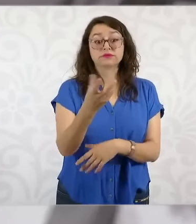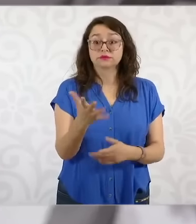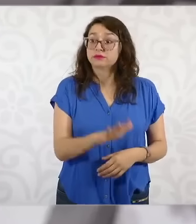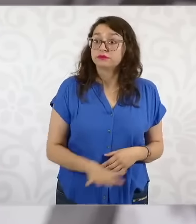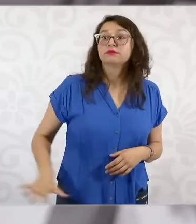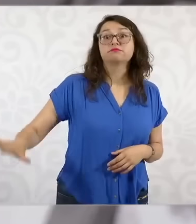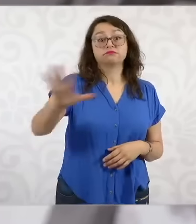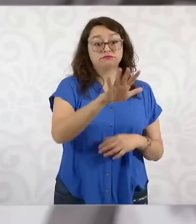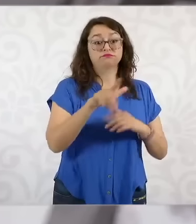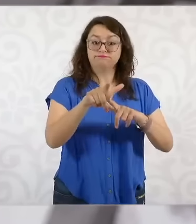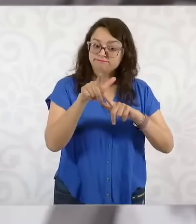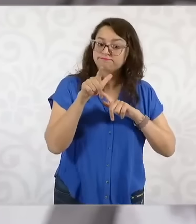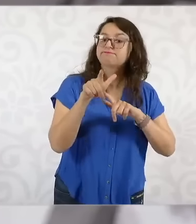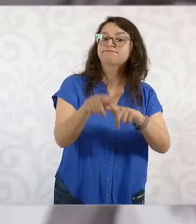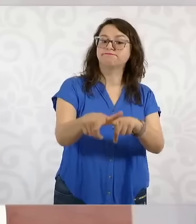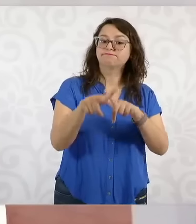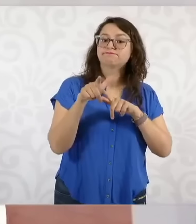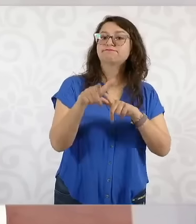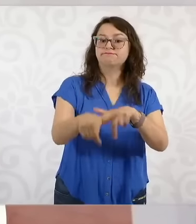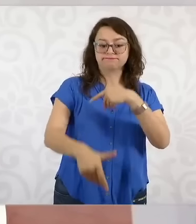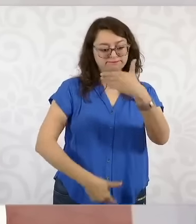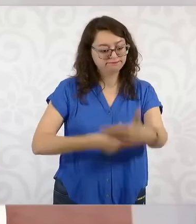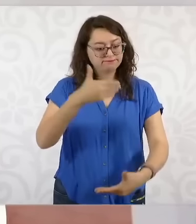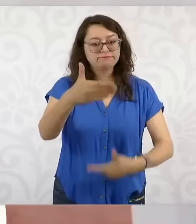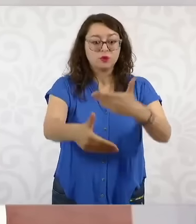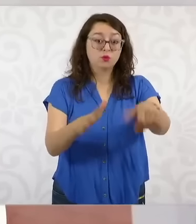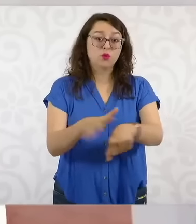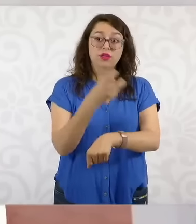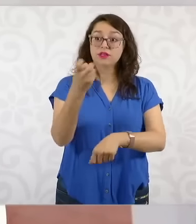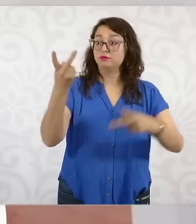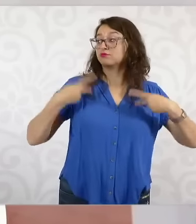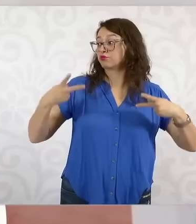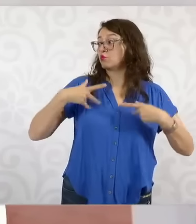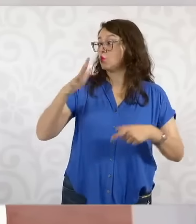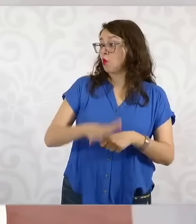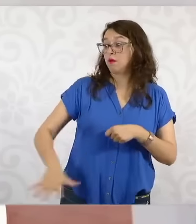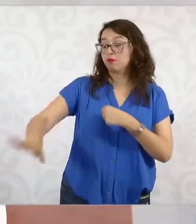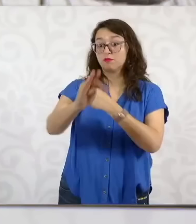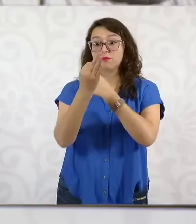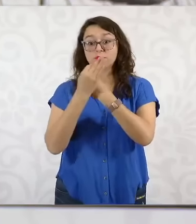que siga pasando, porque si no no estarían con nosotros. Pero, ¿qué hay que hacer? Conciencia.